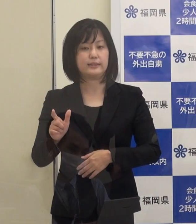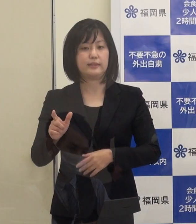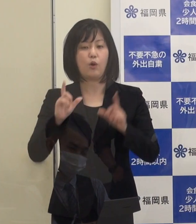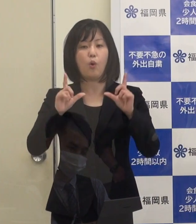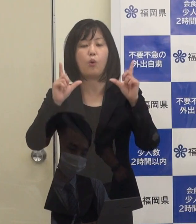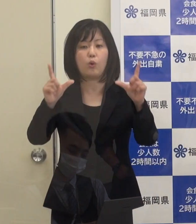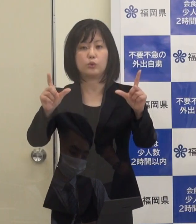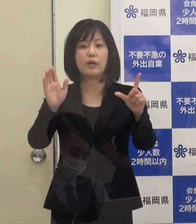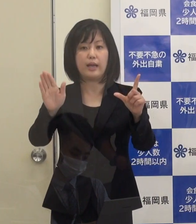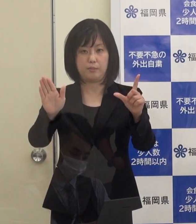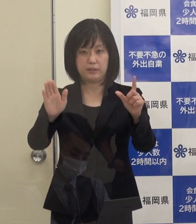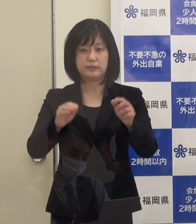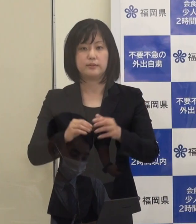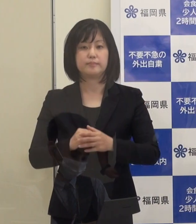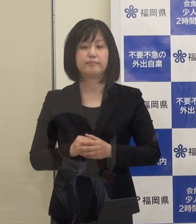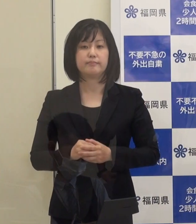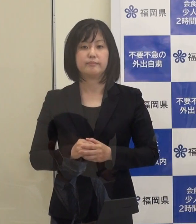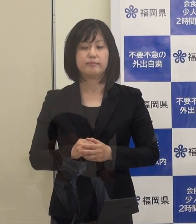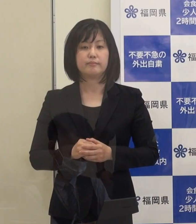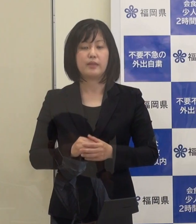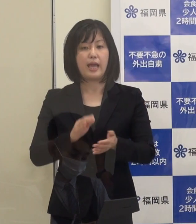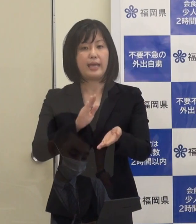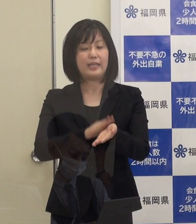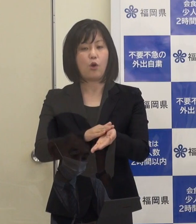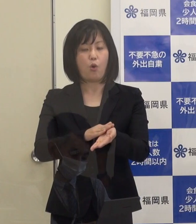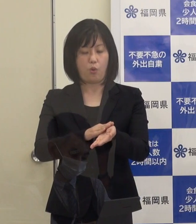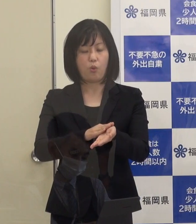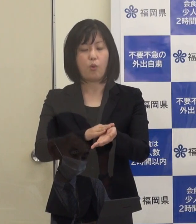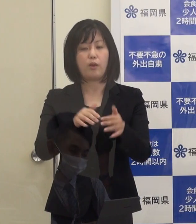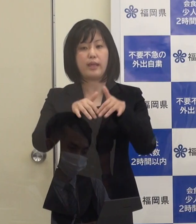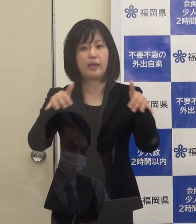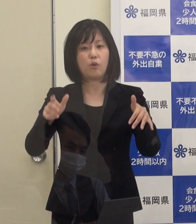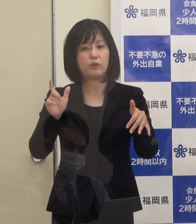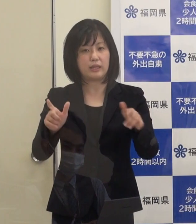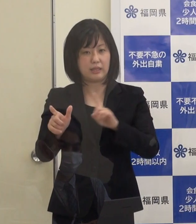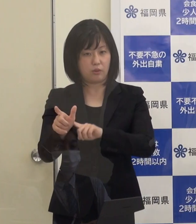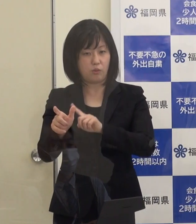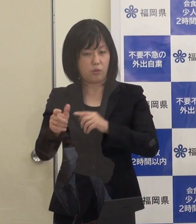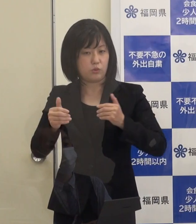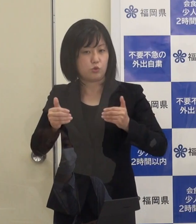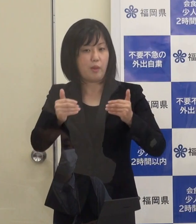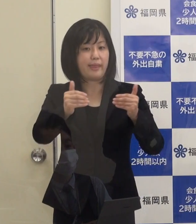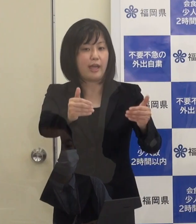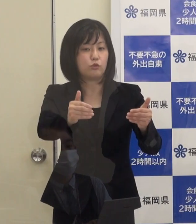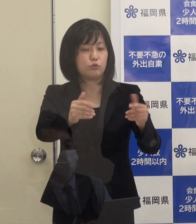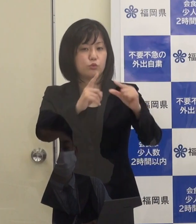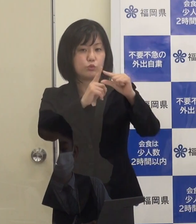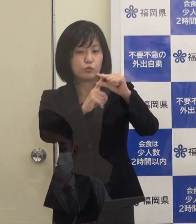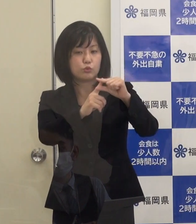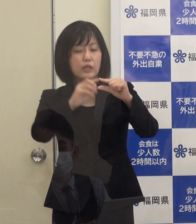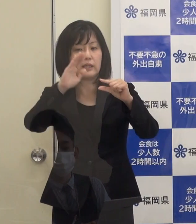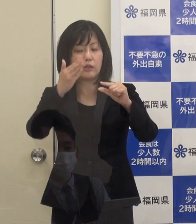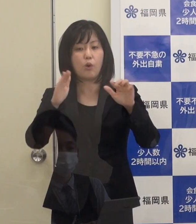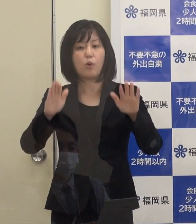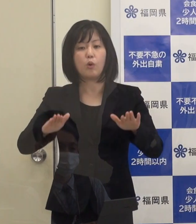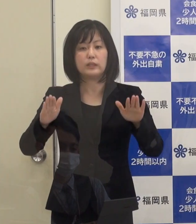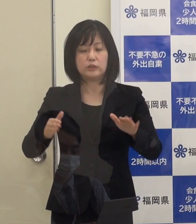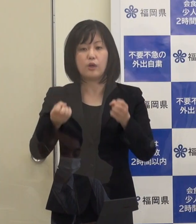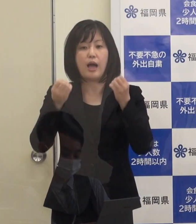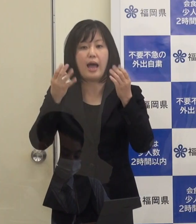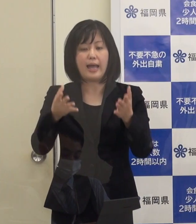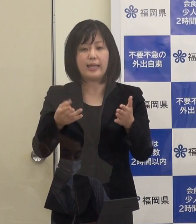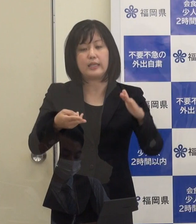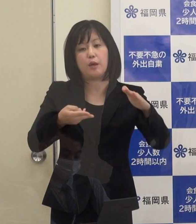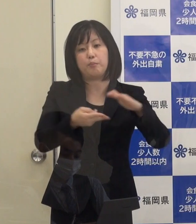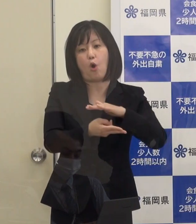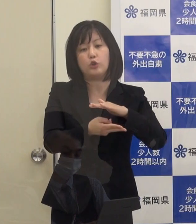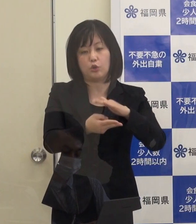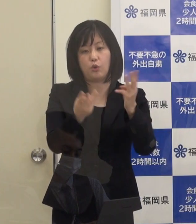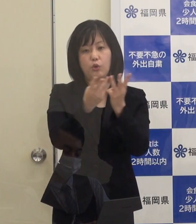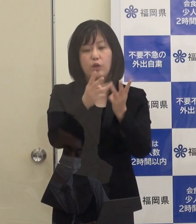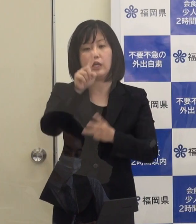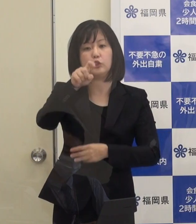医療提供体制の強化を進めているところであり 本日新たに病床を１９床確保できました